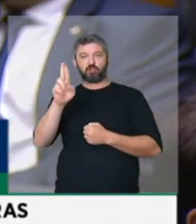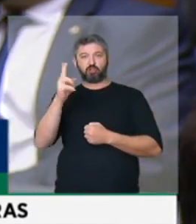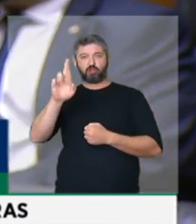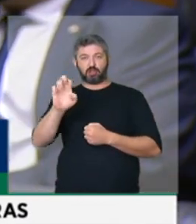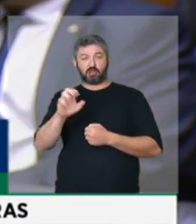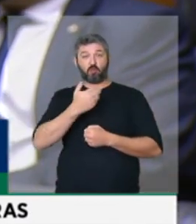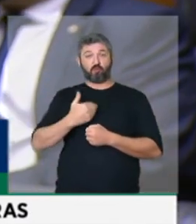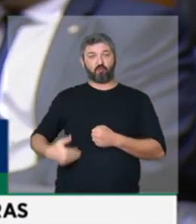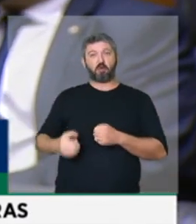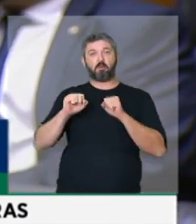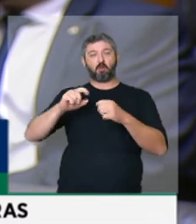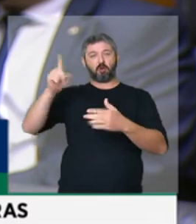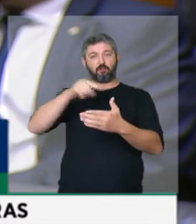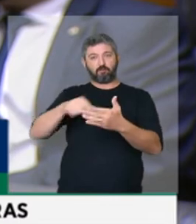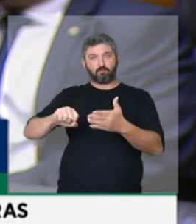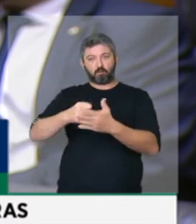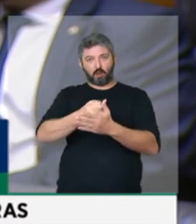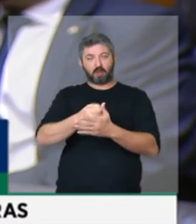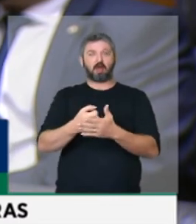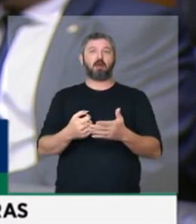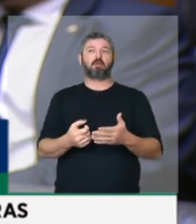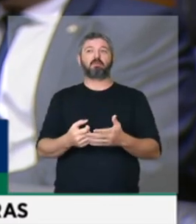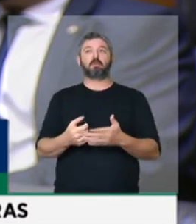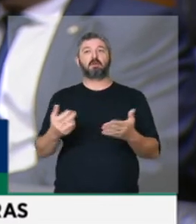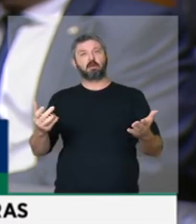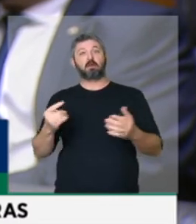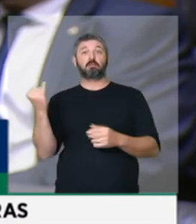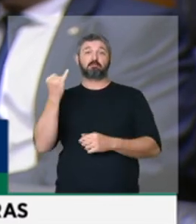ESTADO E EU NÃO TENHO DÚVIDA QUE SERÁ IMPORTANTE PRA QUE